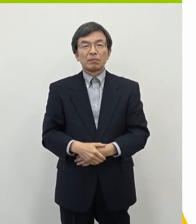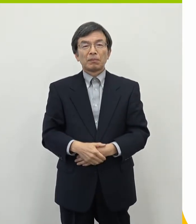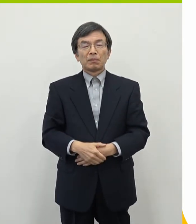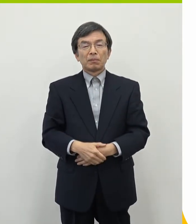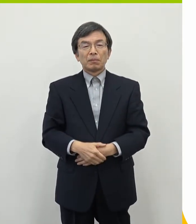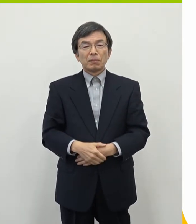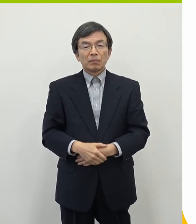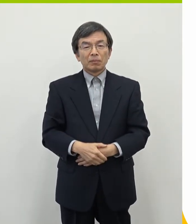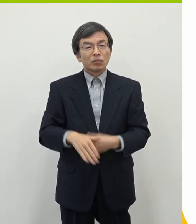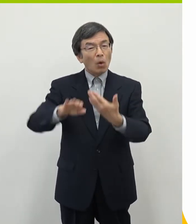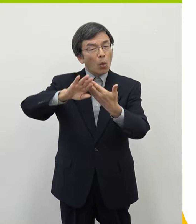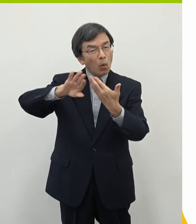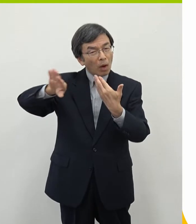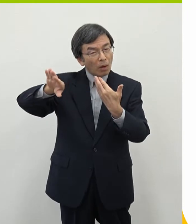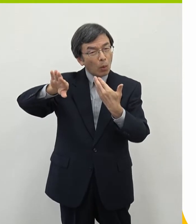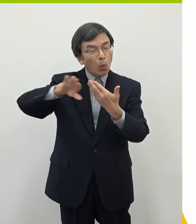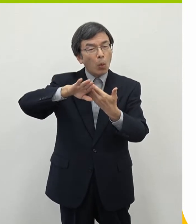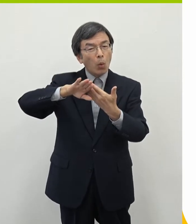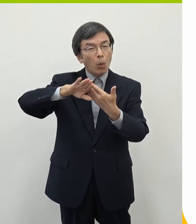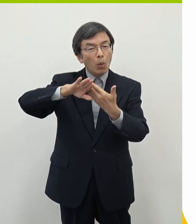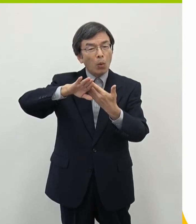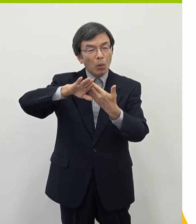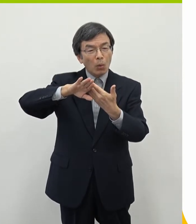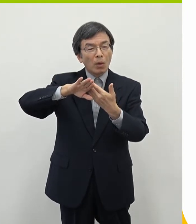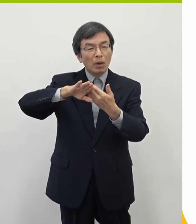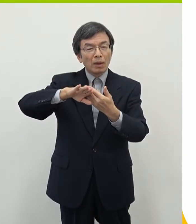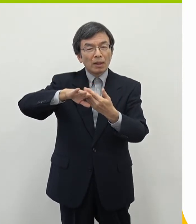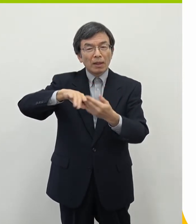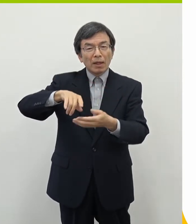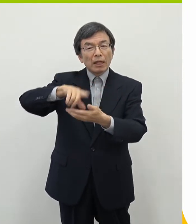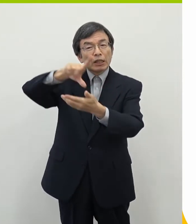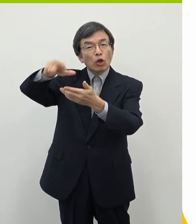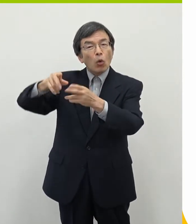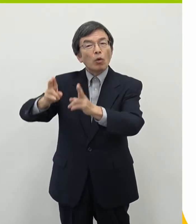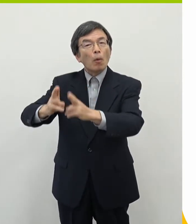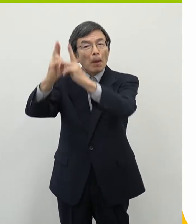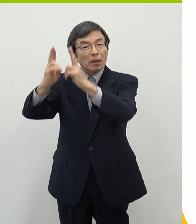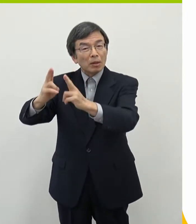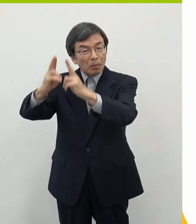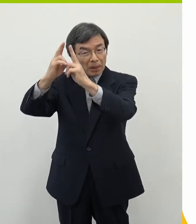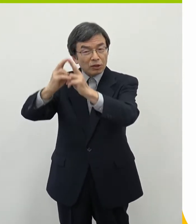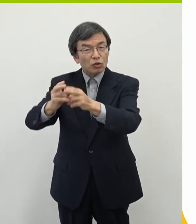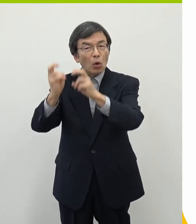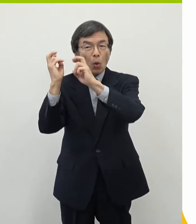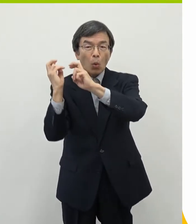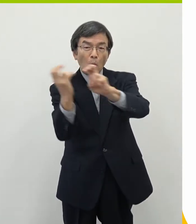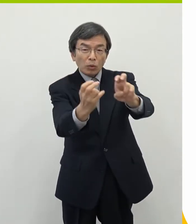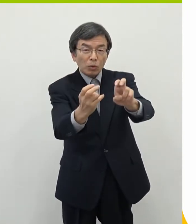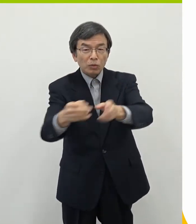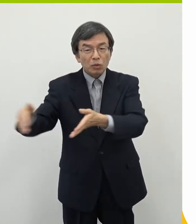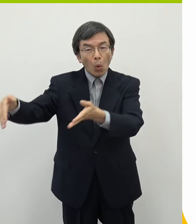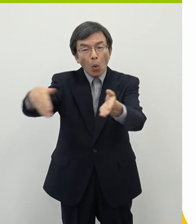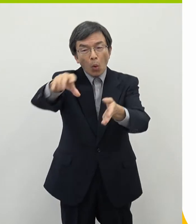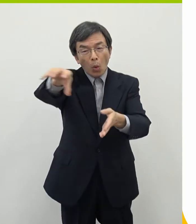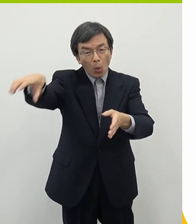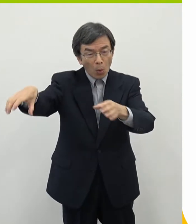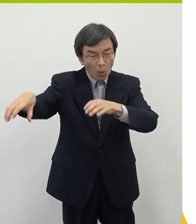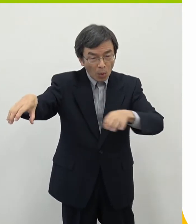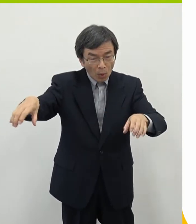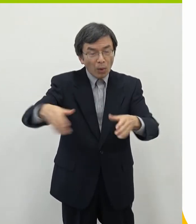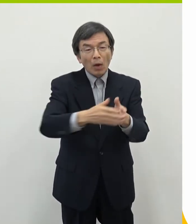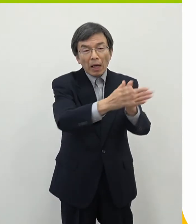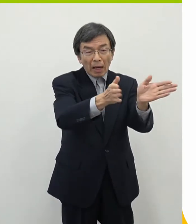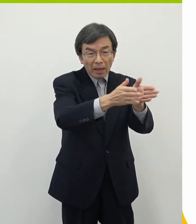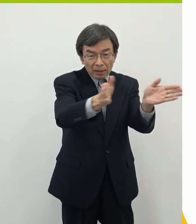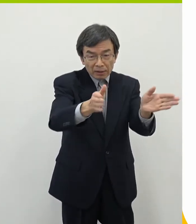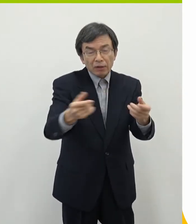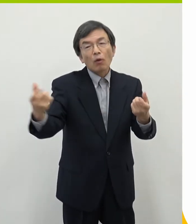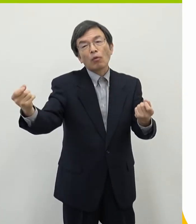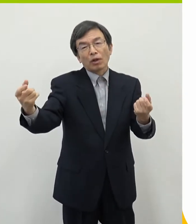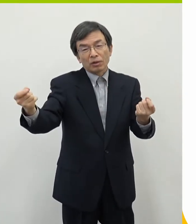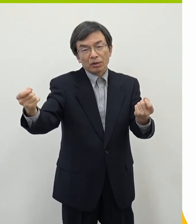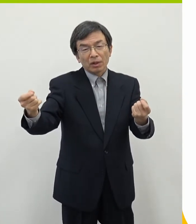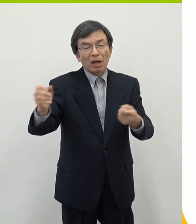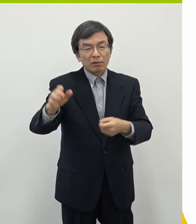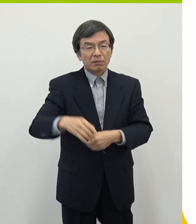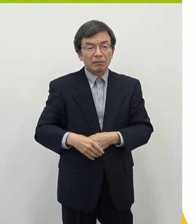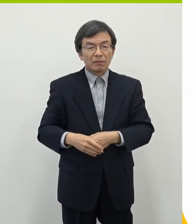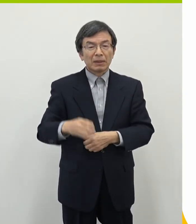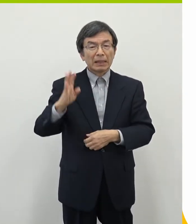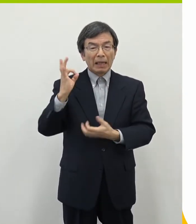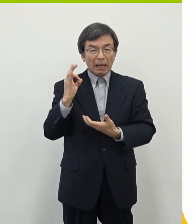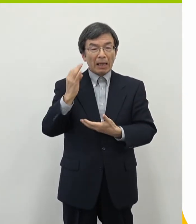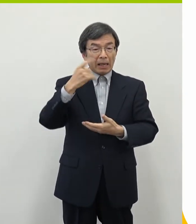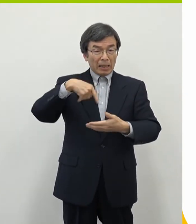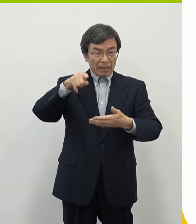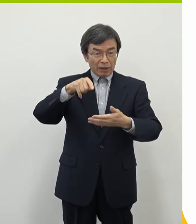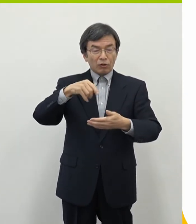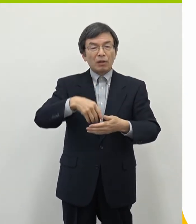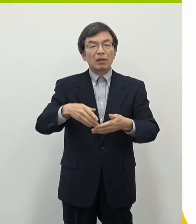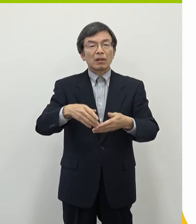他のですね地方都市の高速道路沿いというところもまあ今いろいろと開発が進んで 県内でもですねあの企業立地が住んでいるという話は知事もよくおっしゃっており